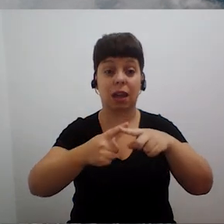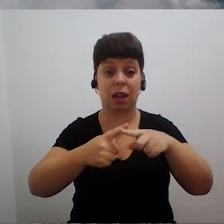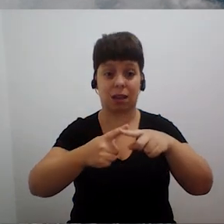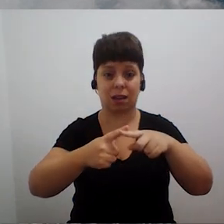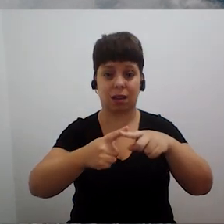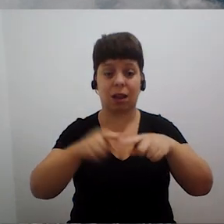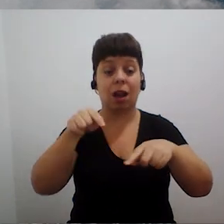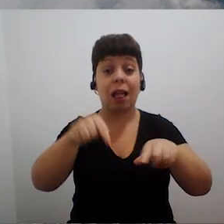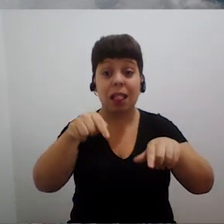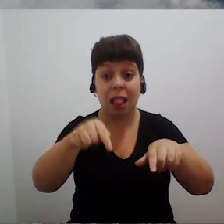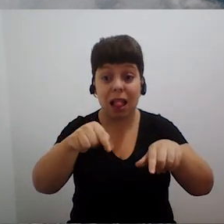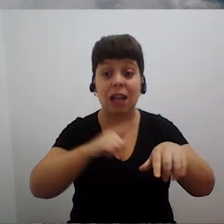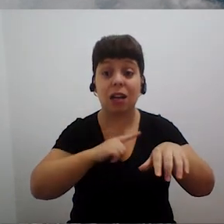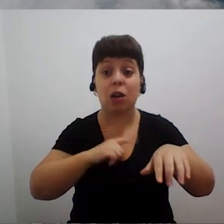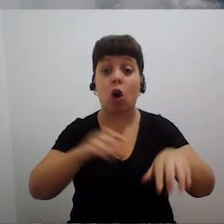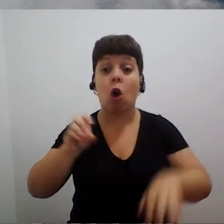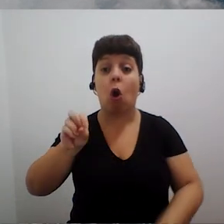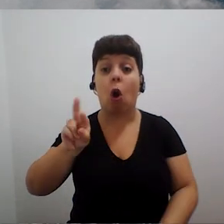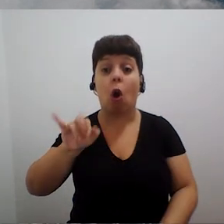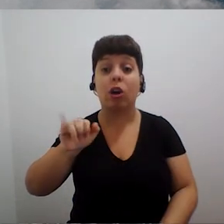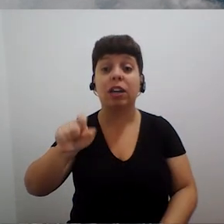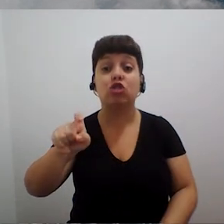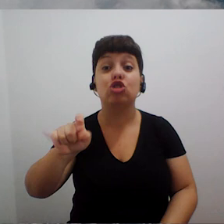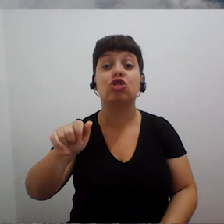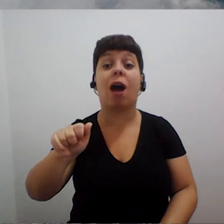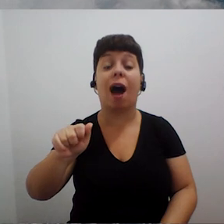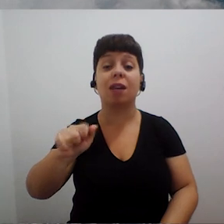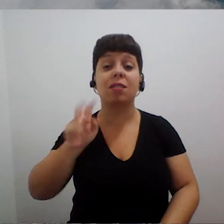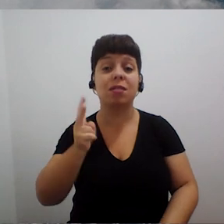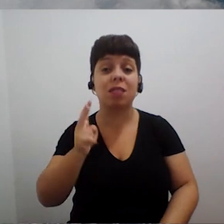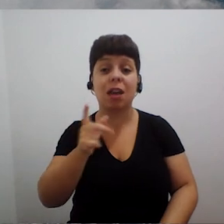ele é mantido com água no seus pés, nos seus assentamentos